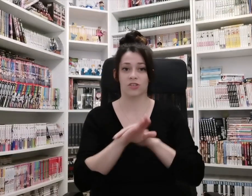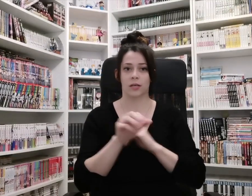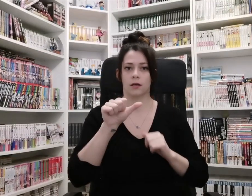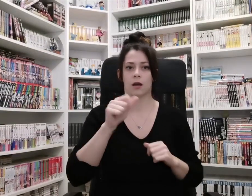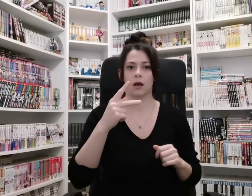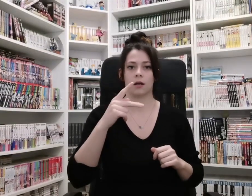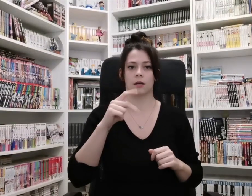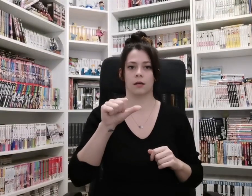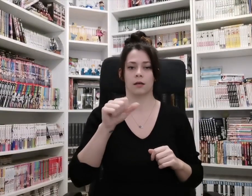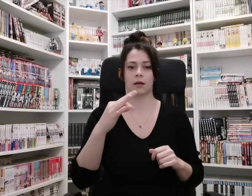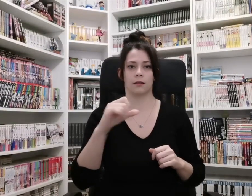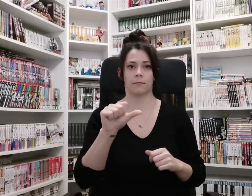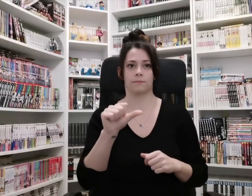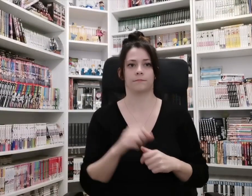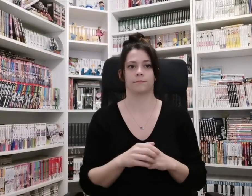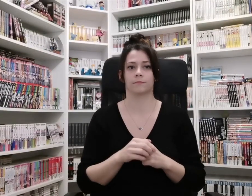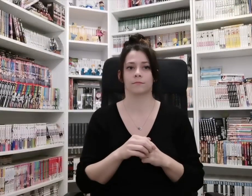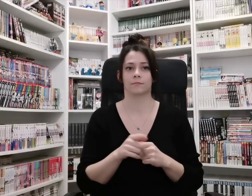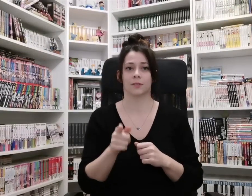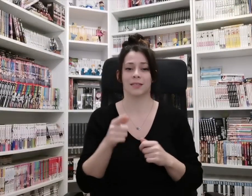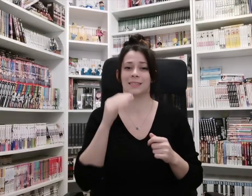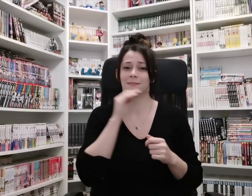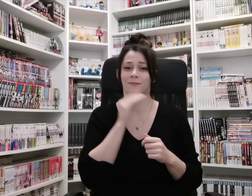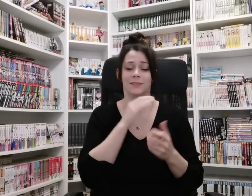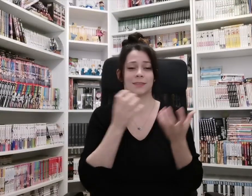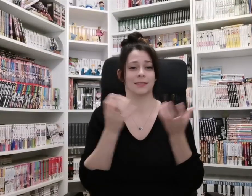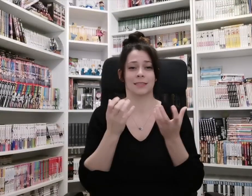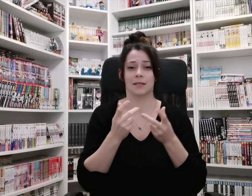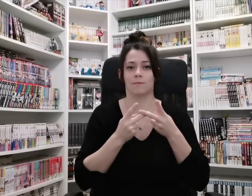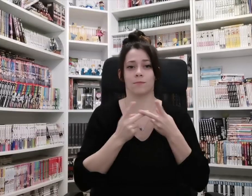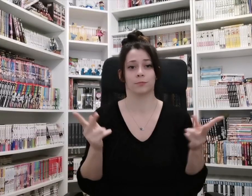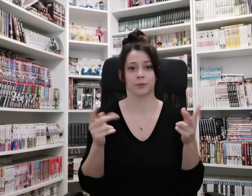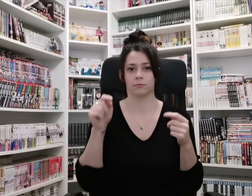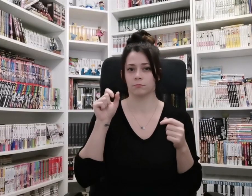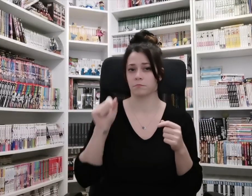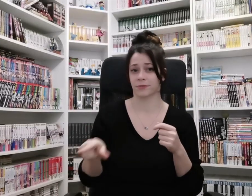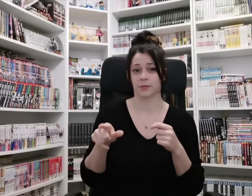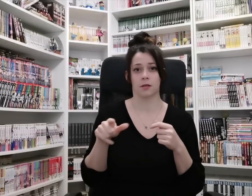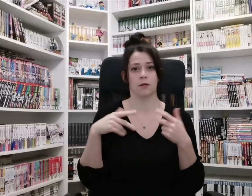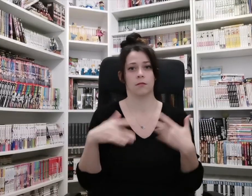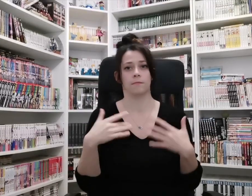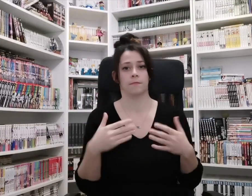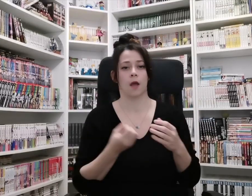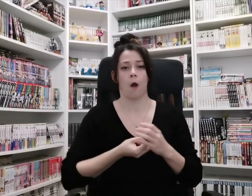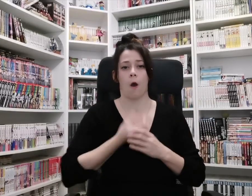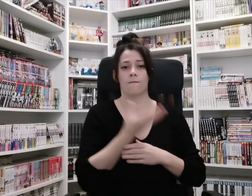Chez Akata… nous avons su très vite que nous voulions "A sign of affection".